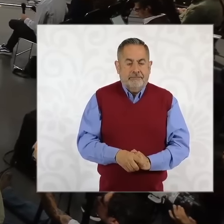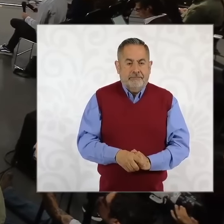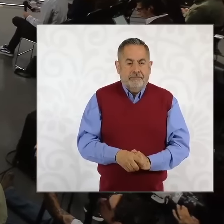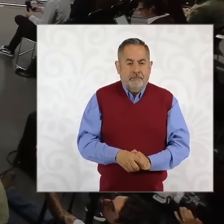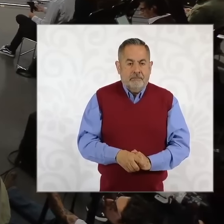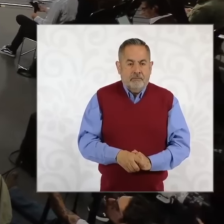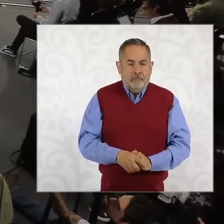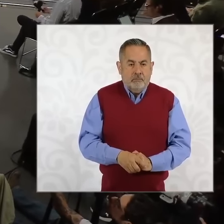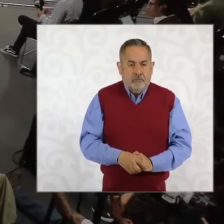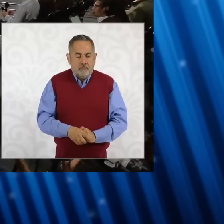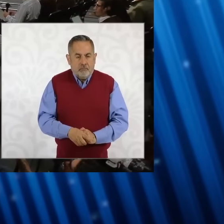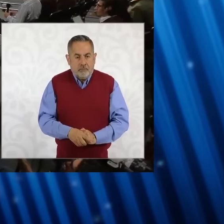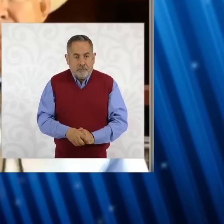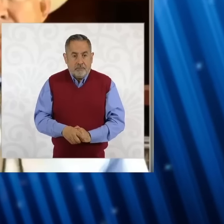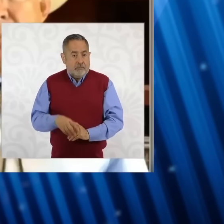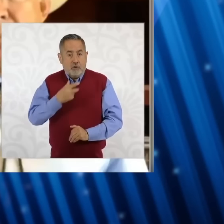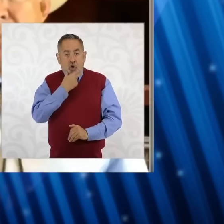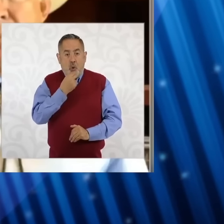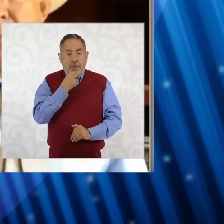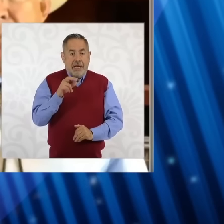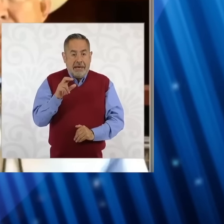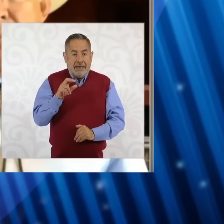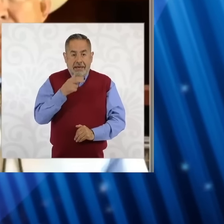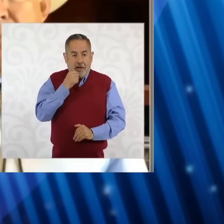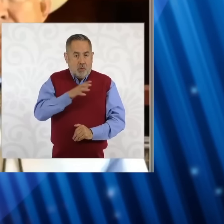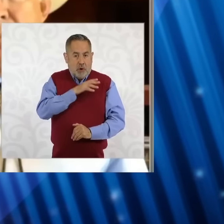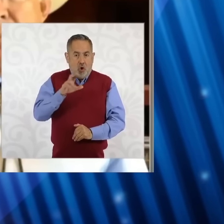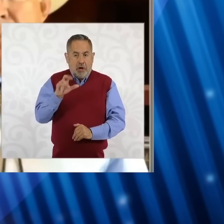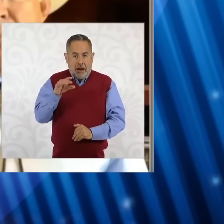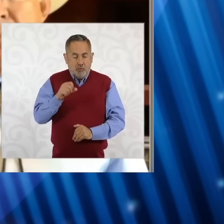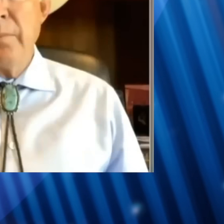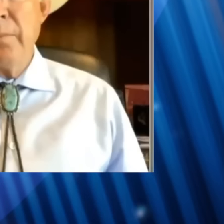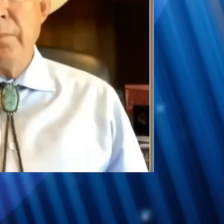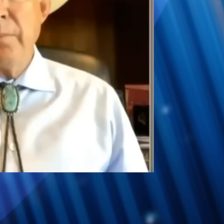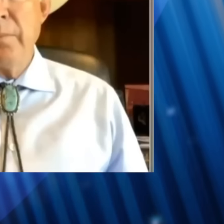Bueno, sobre eso en el en el libro usted cita a una persona que supongo que la